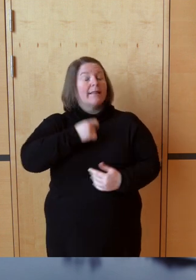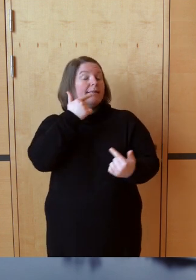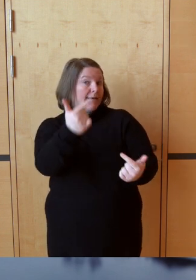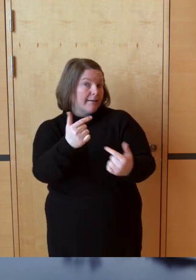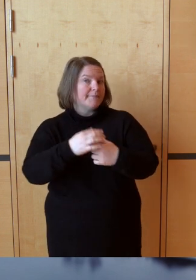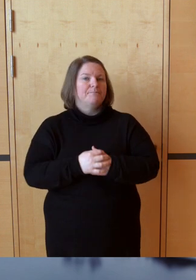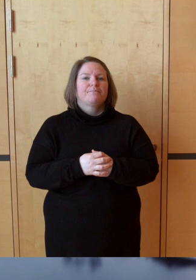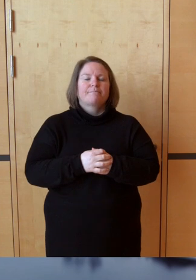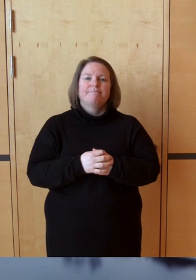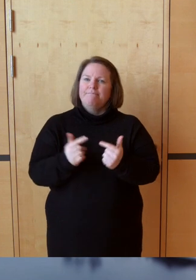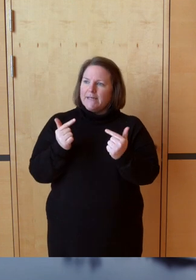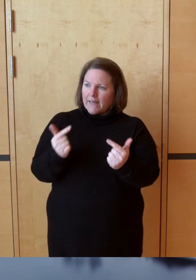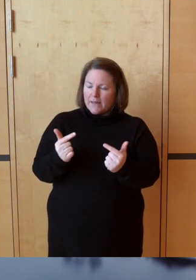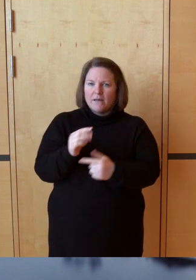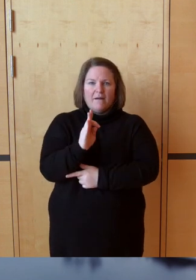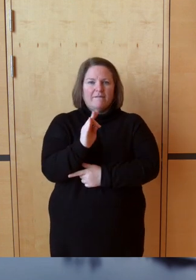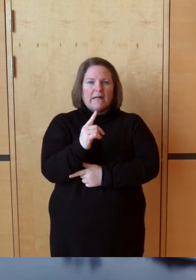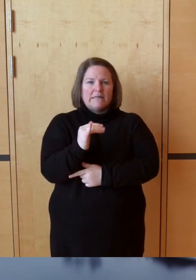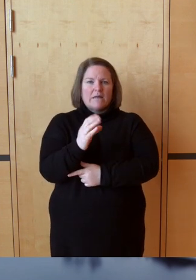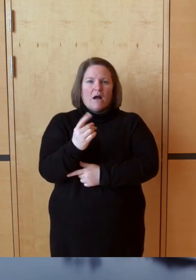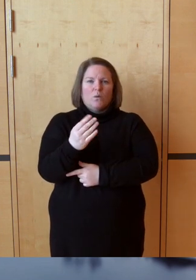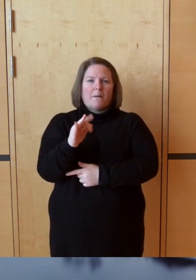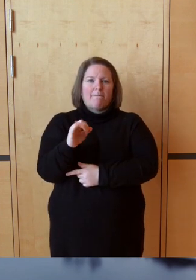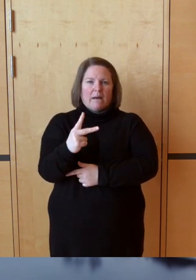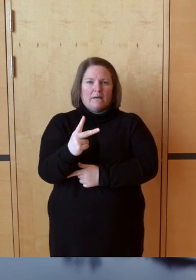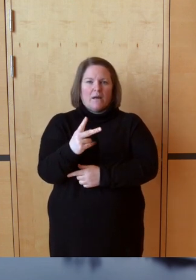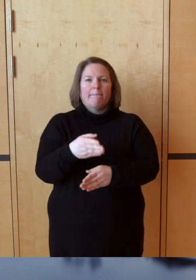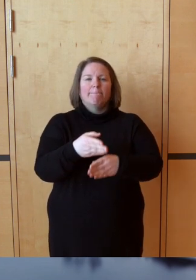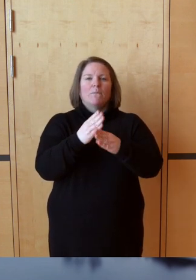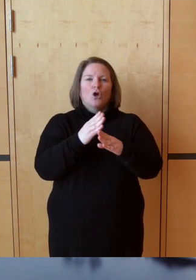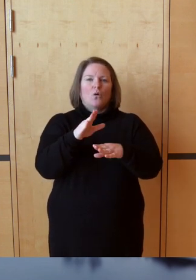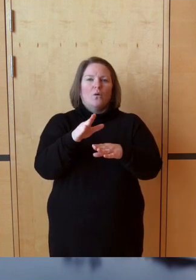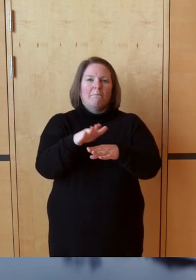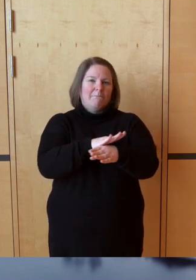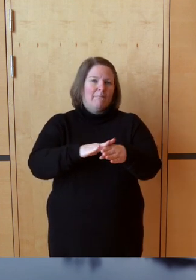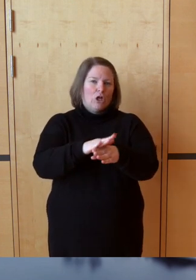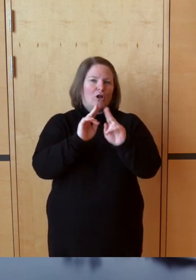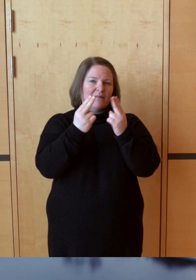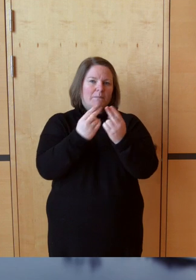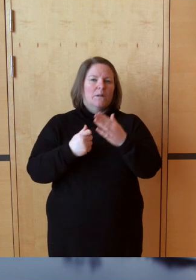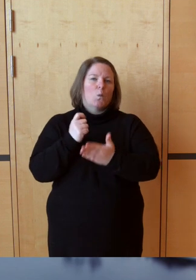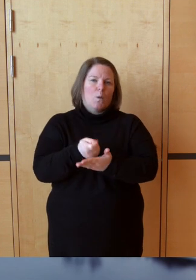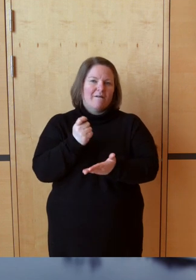Tack ska du ha för Felicia Lundmark bygger med nämndens ordförande som pratade referensperson Varsågod